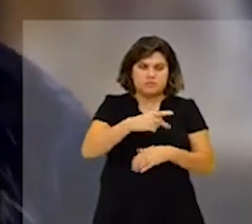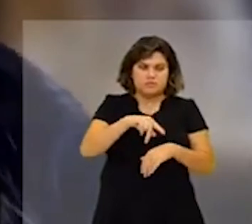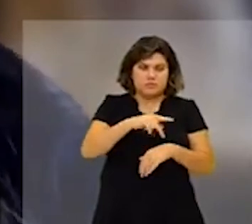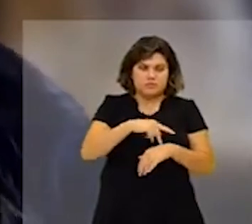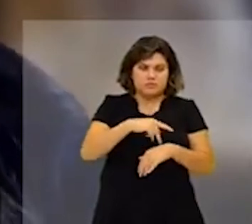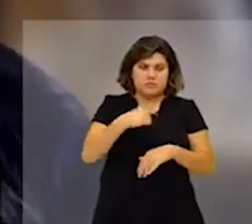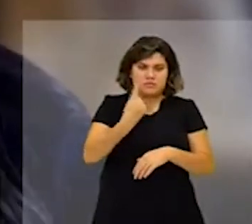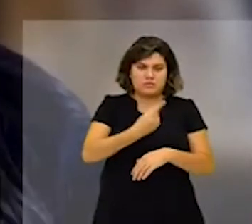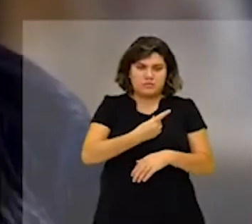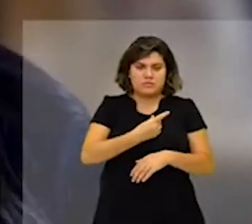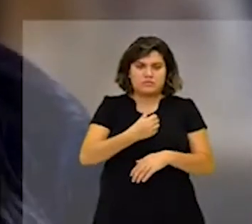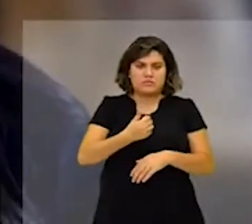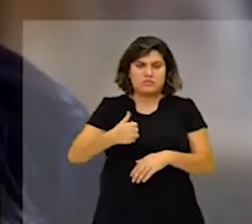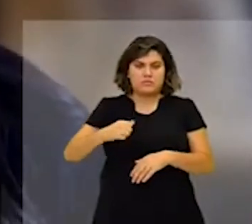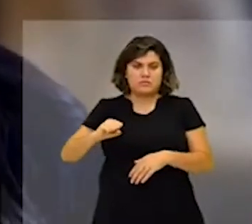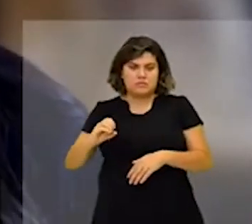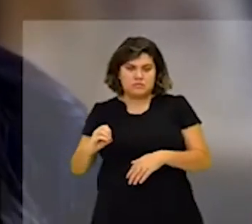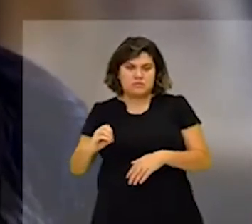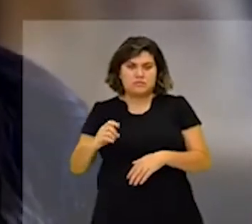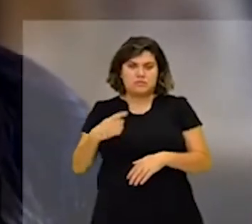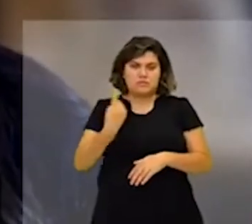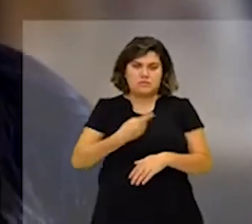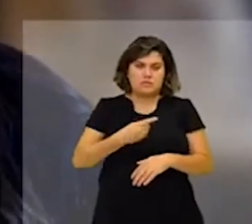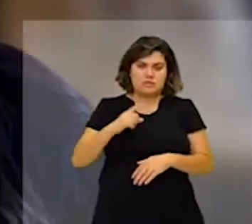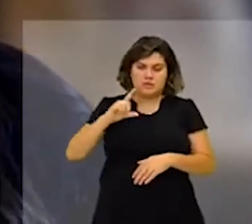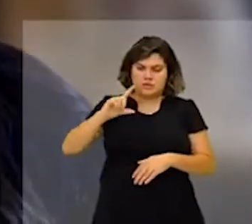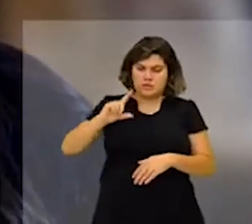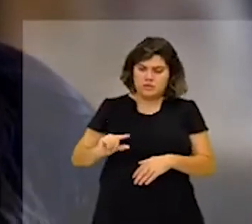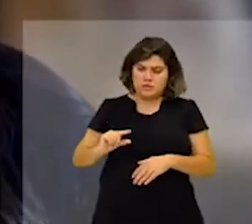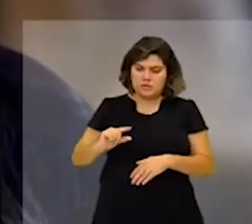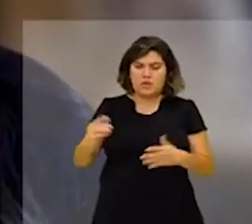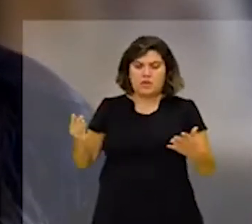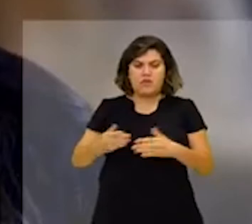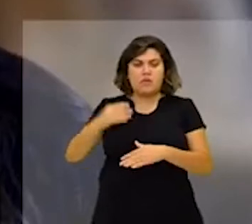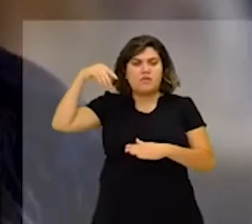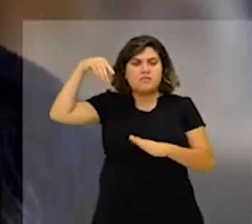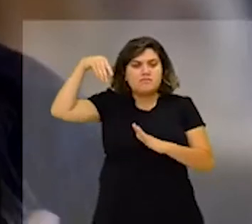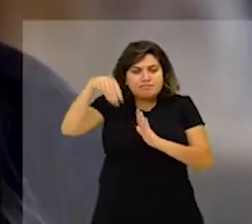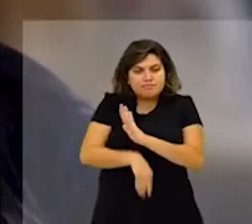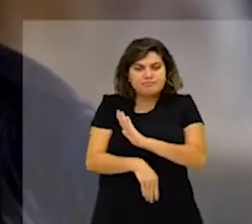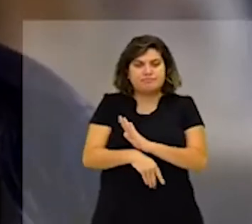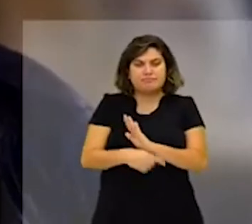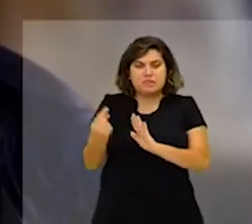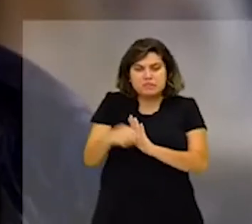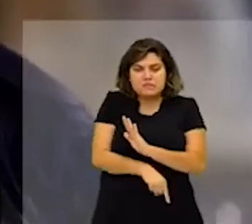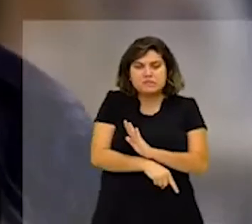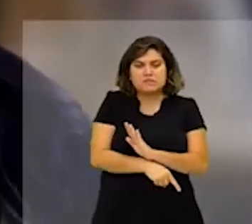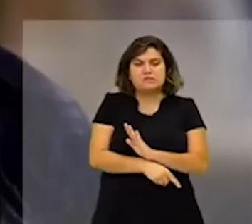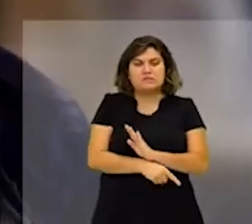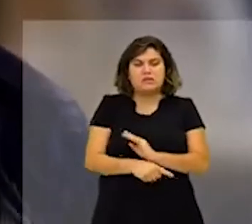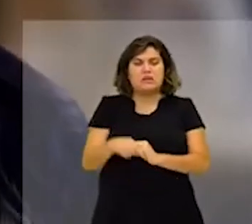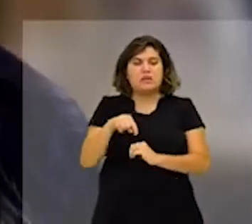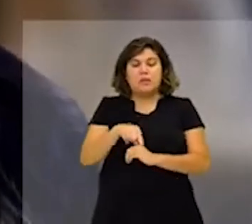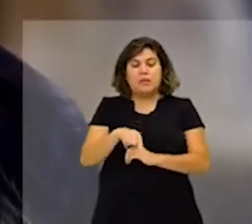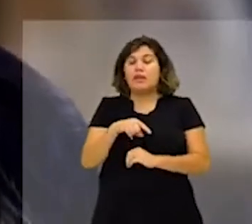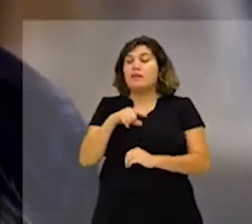saiu de Patamares baixíssimos para patamares baixos e É nesse sentido que nessa é né nesse